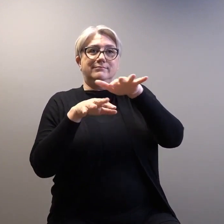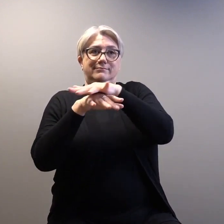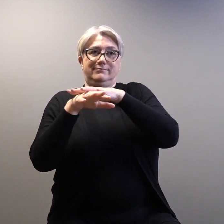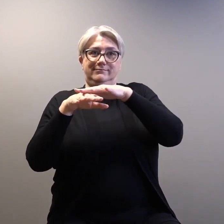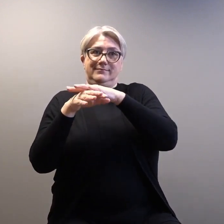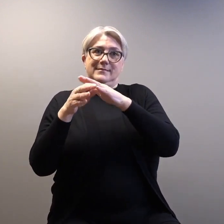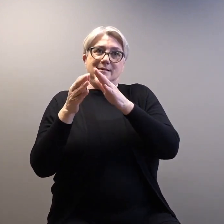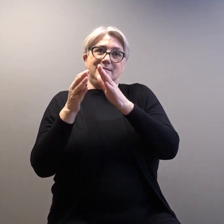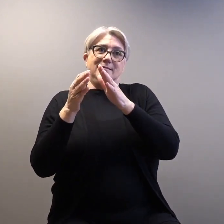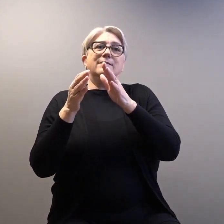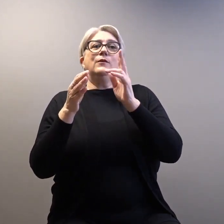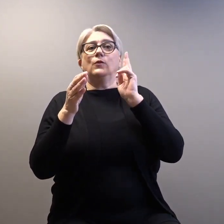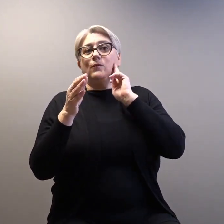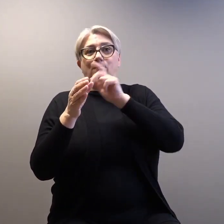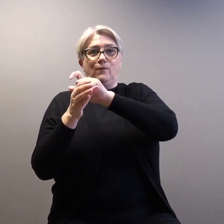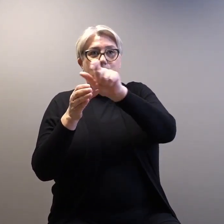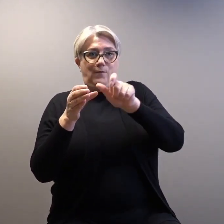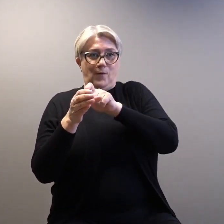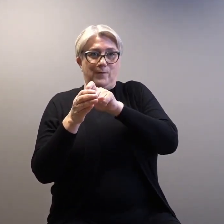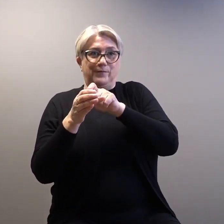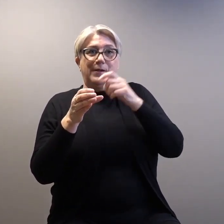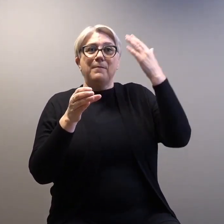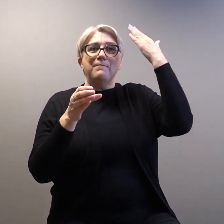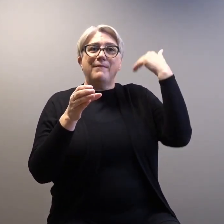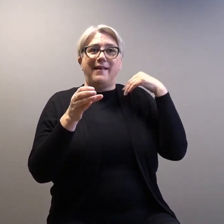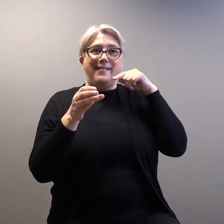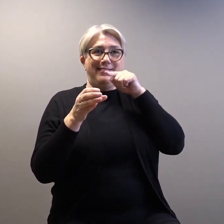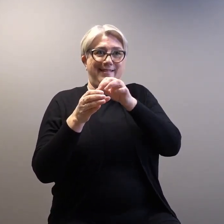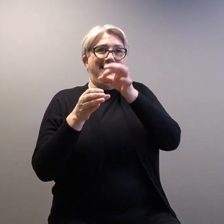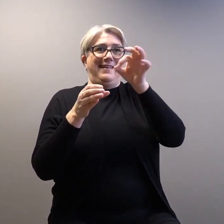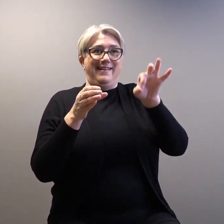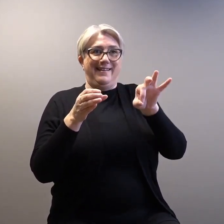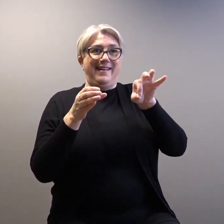úr röðum döff fólks, Berglindi Stefánsdóttur.